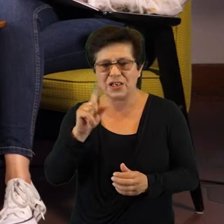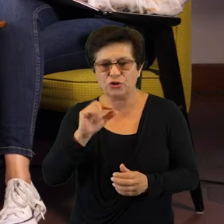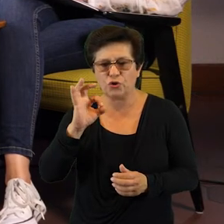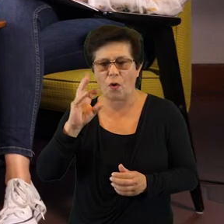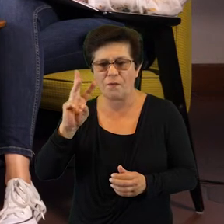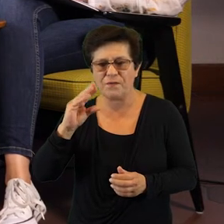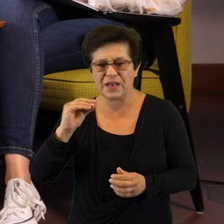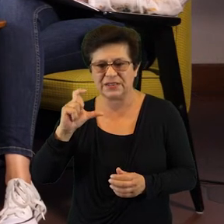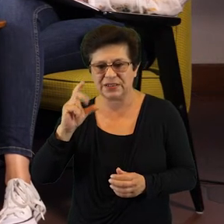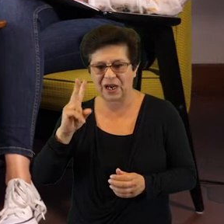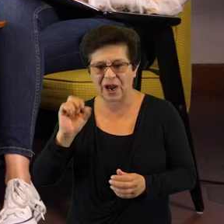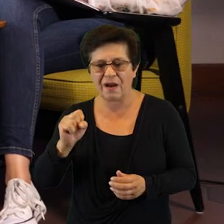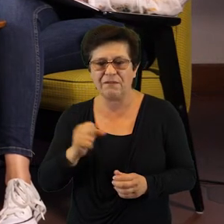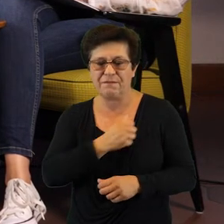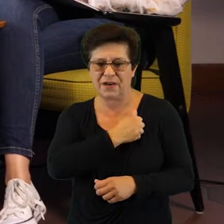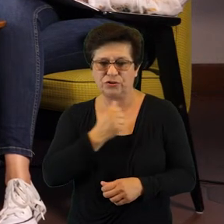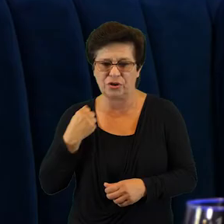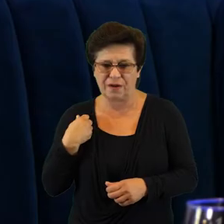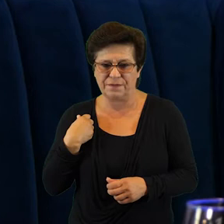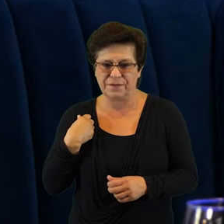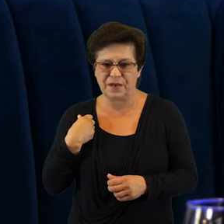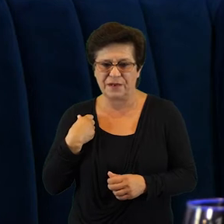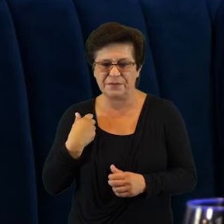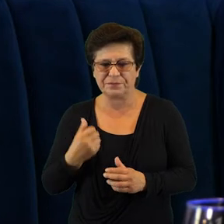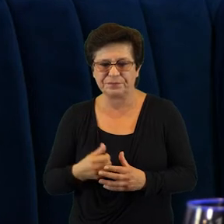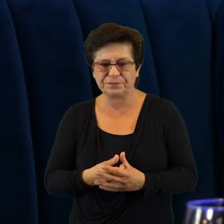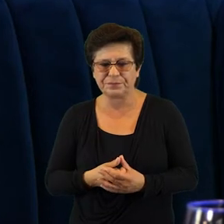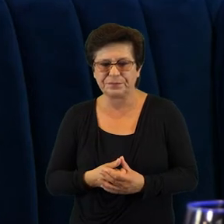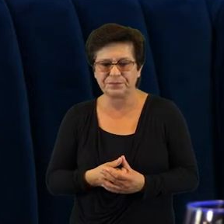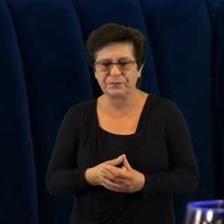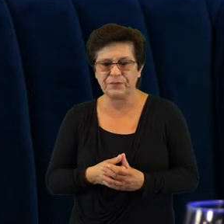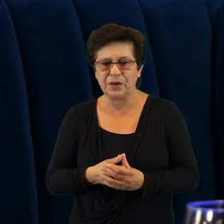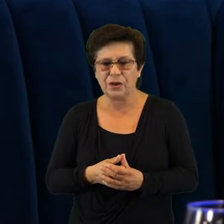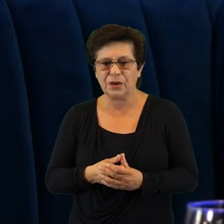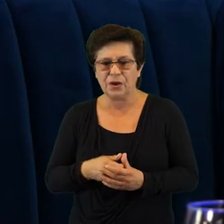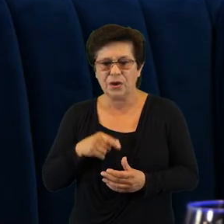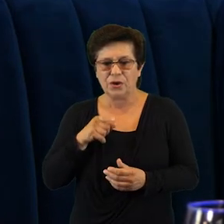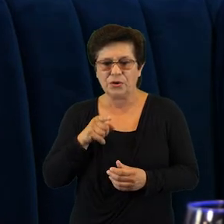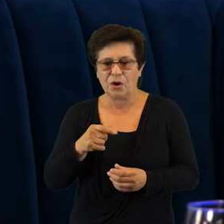ponieważ Ziemiańska, w którymś momencie właściwie stała się siecią kawiarń.